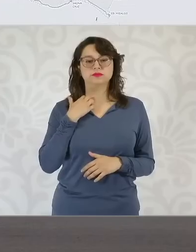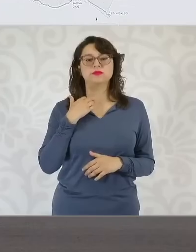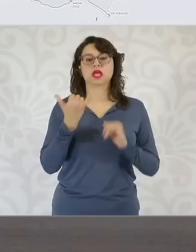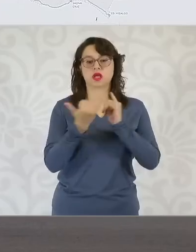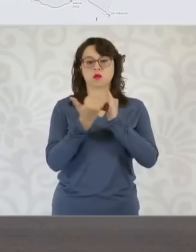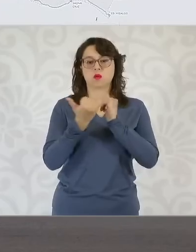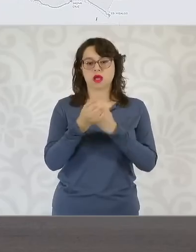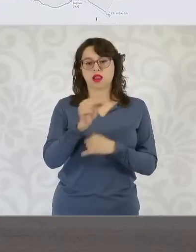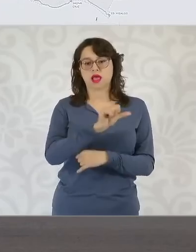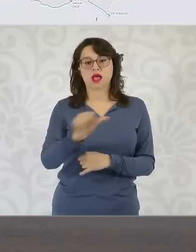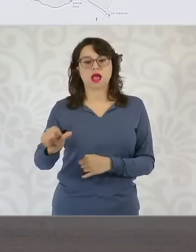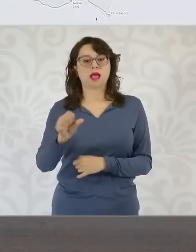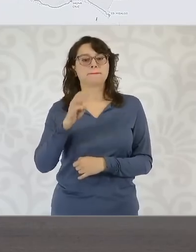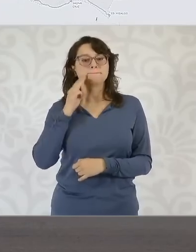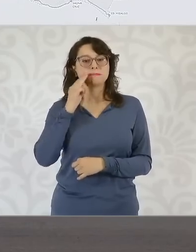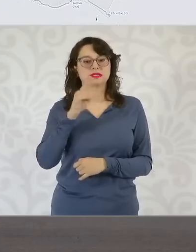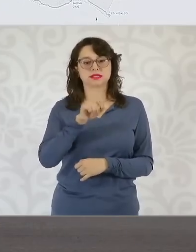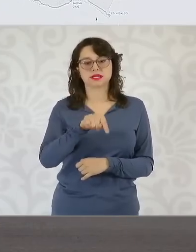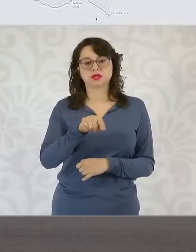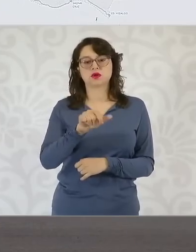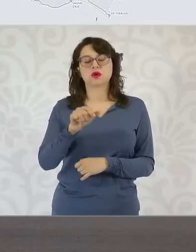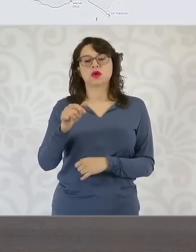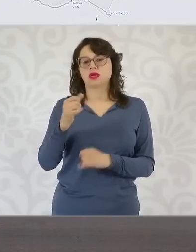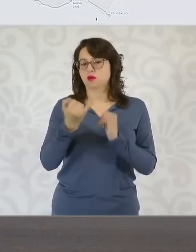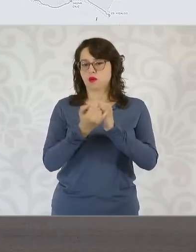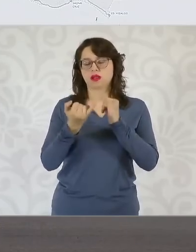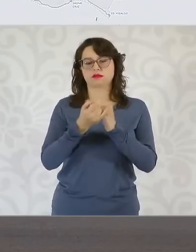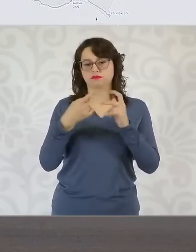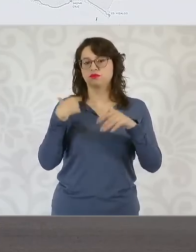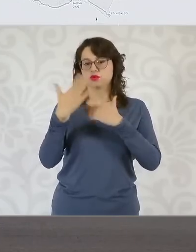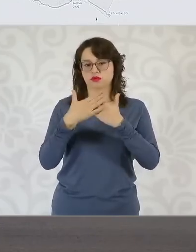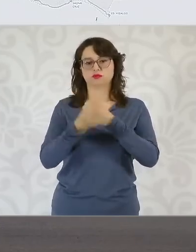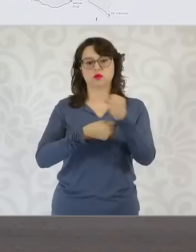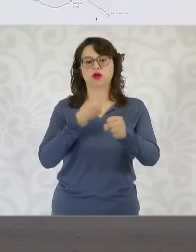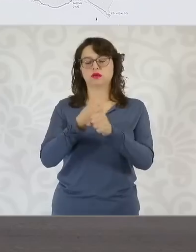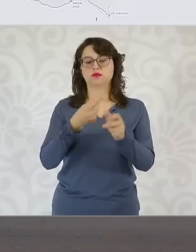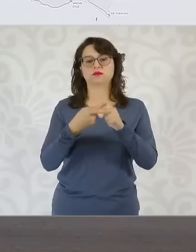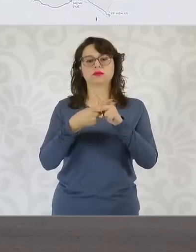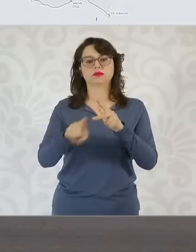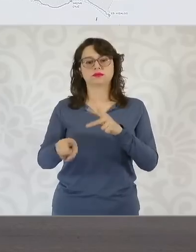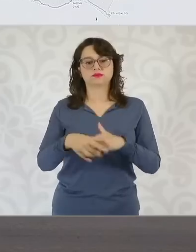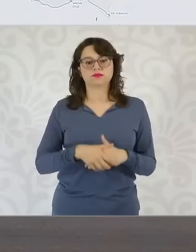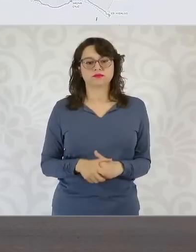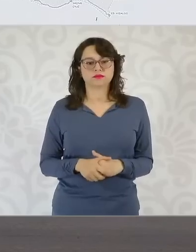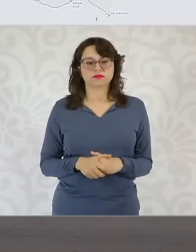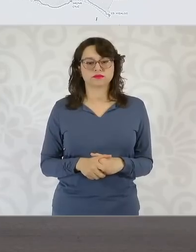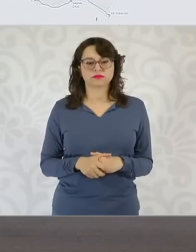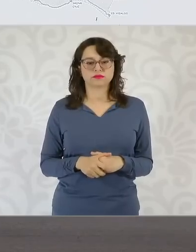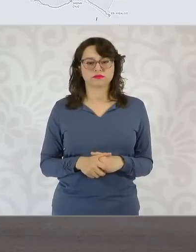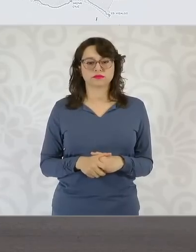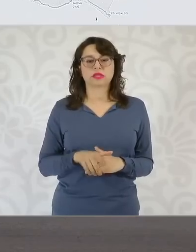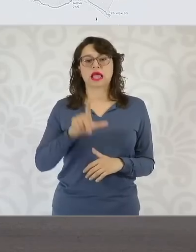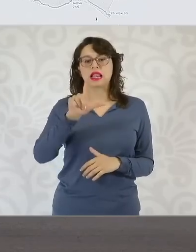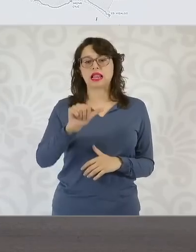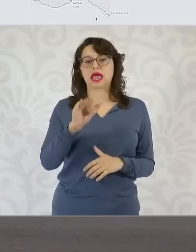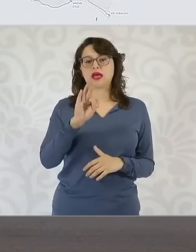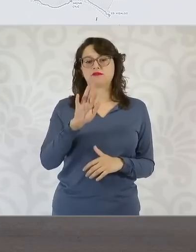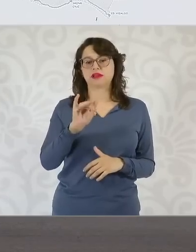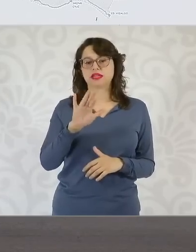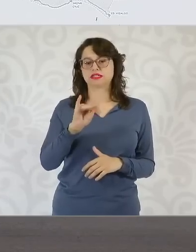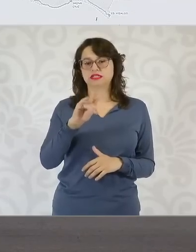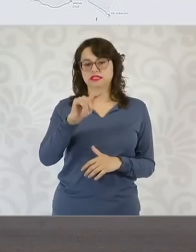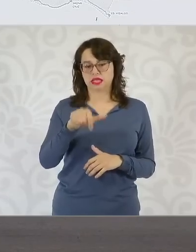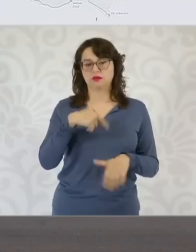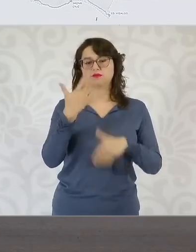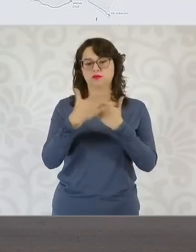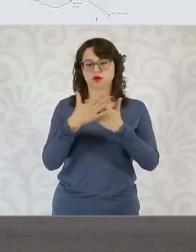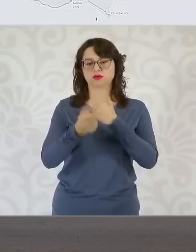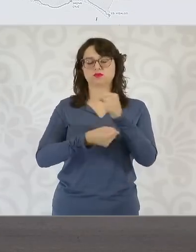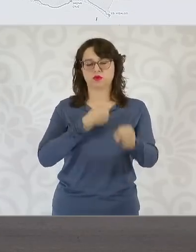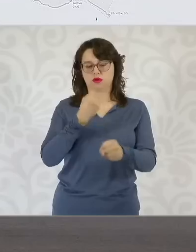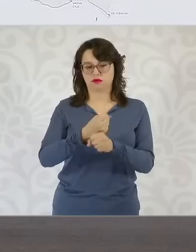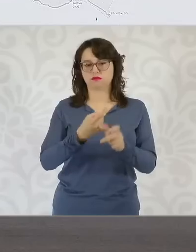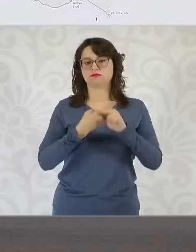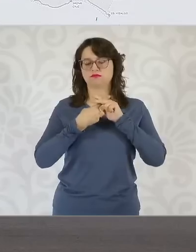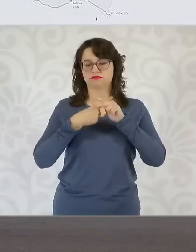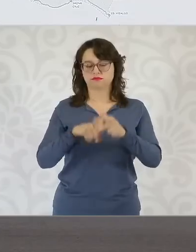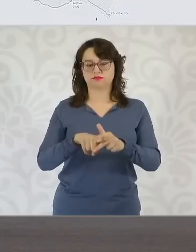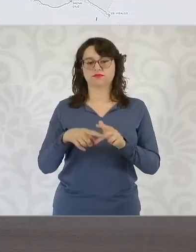ese iniciaría próximo año eh recinto portuario la flechita también próximo año y el acceso vehicular